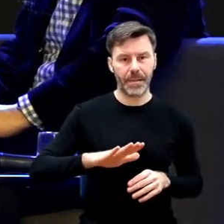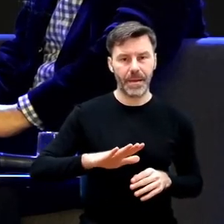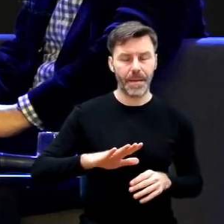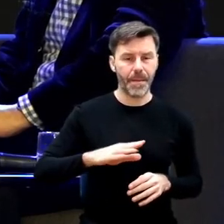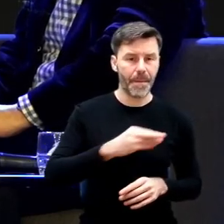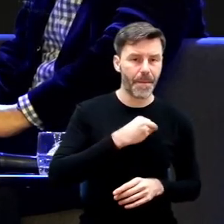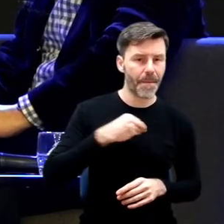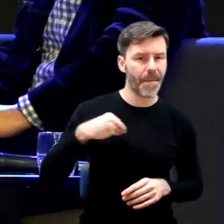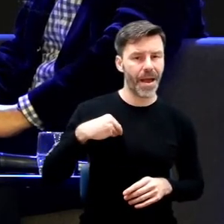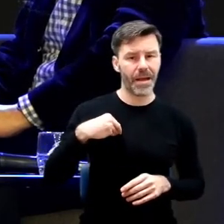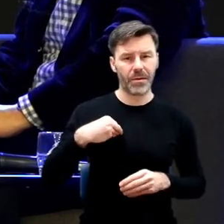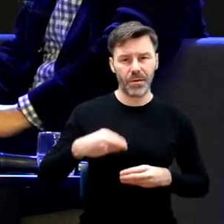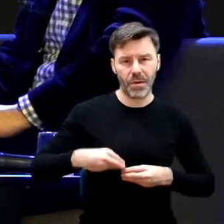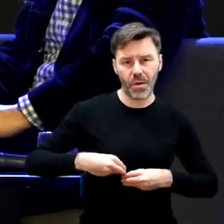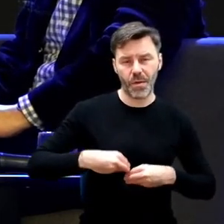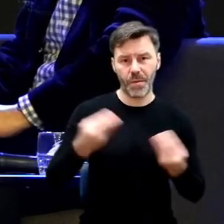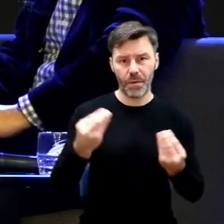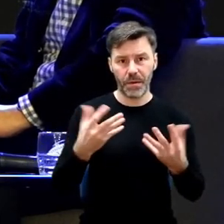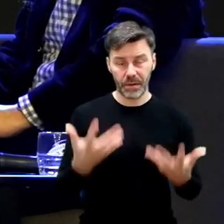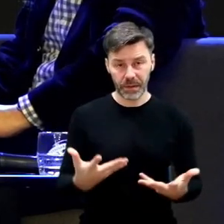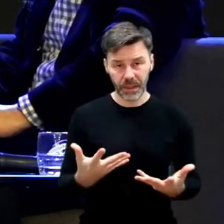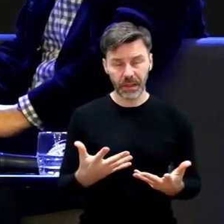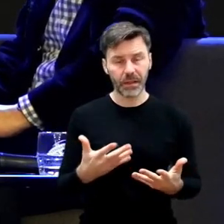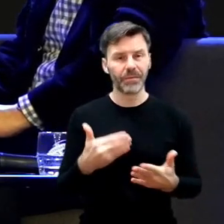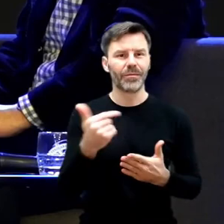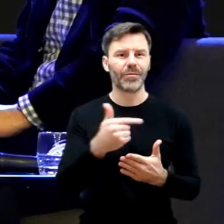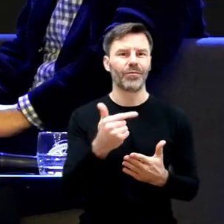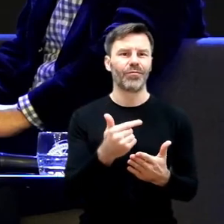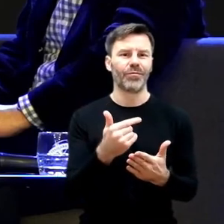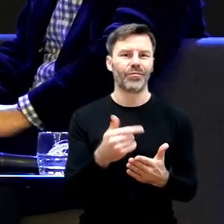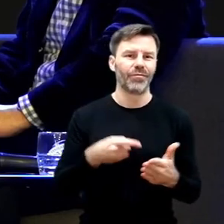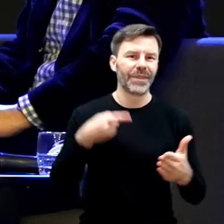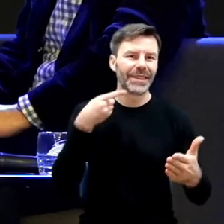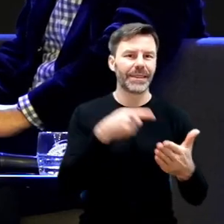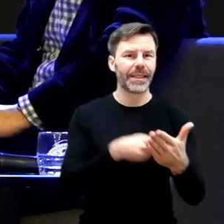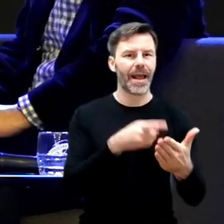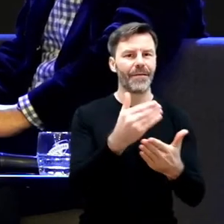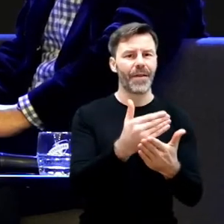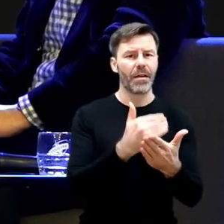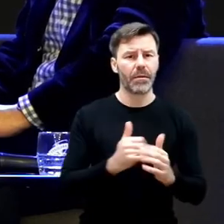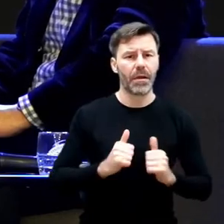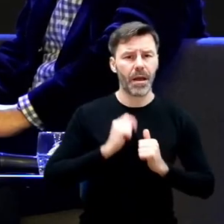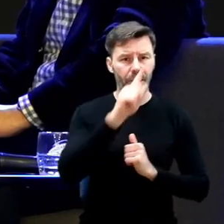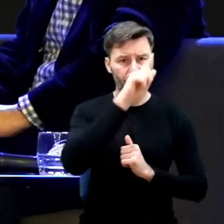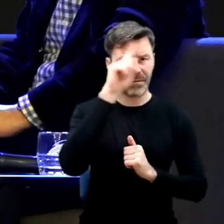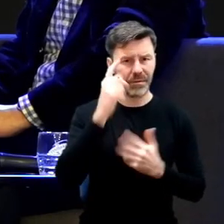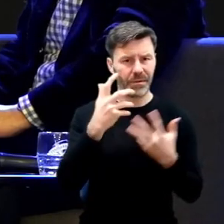w którym ludziom się będzie jednak chciało żyć, w których będą chcieli mieć dzieci